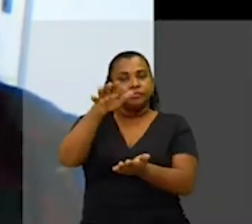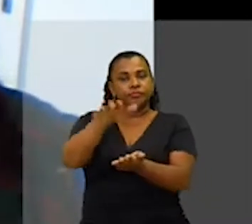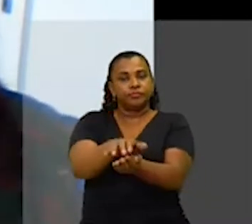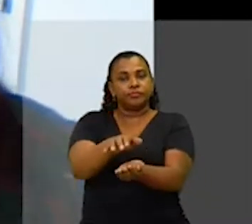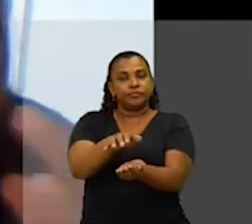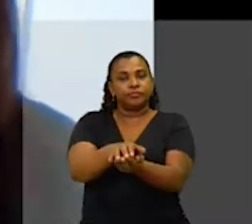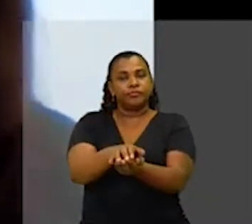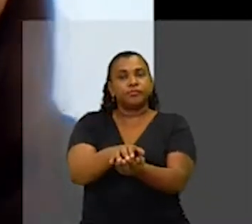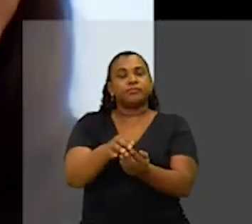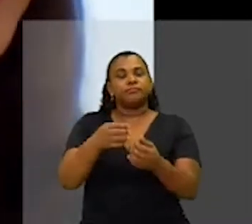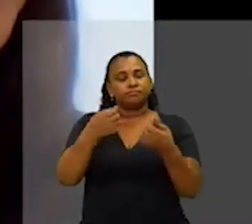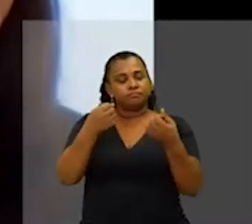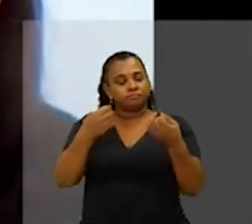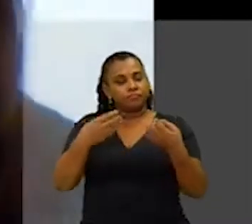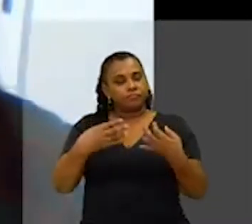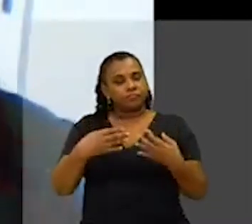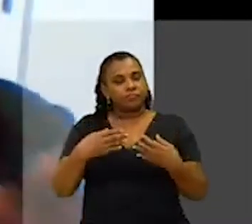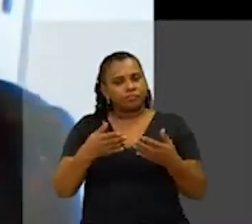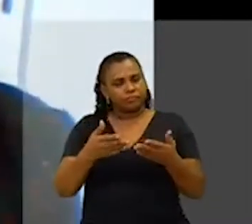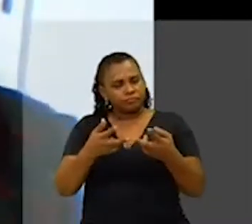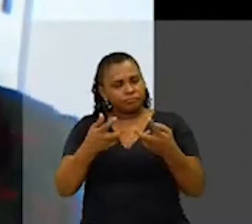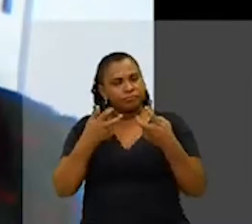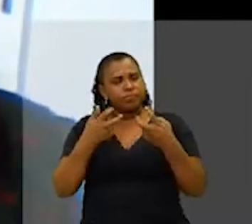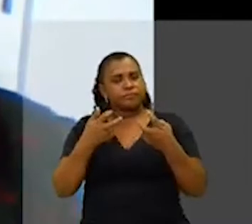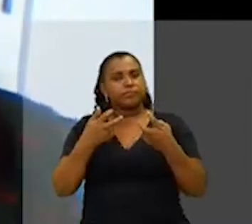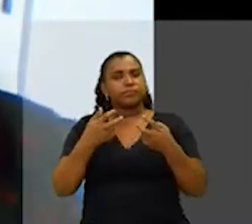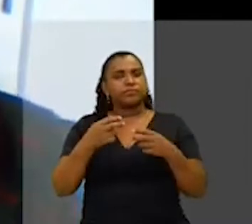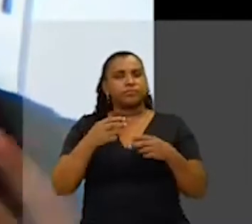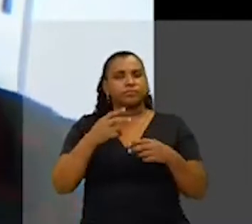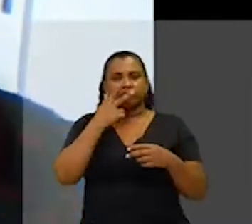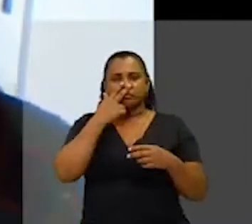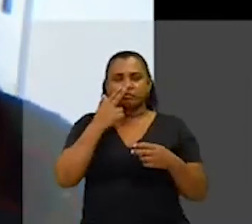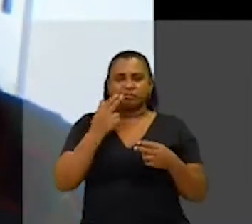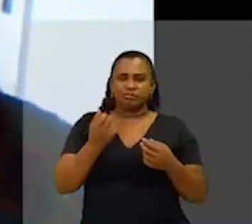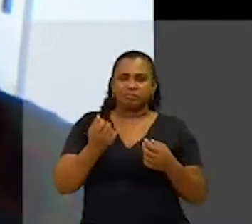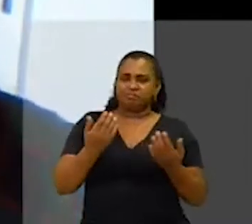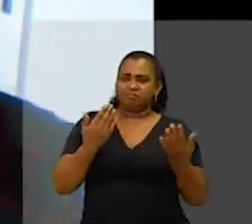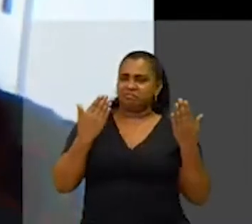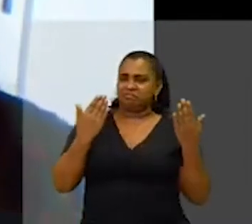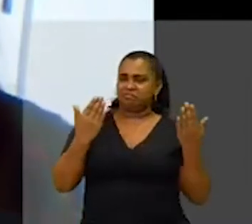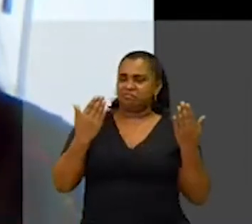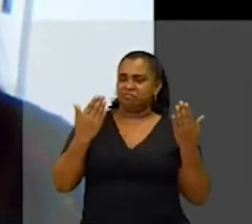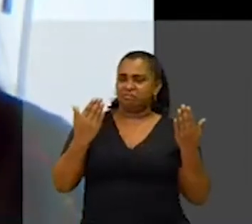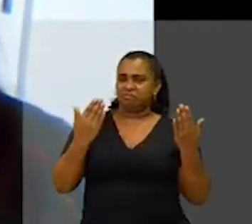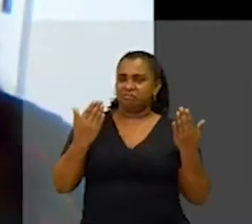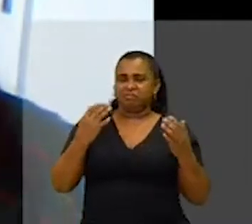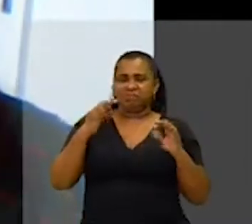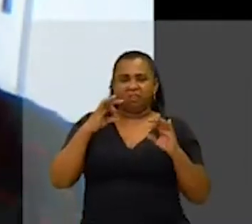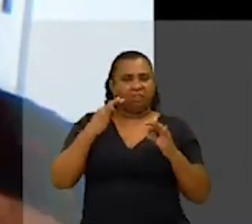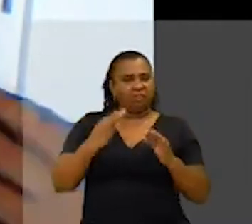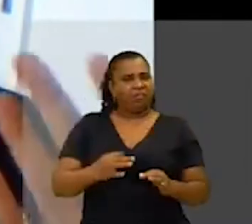um relevo Generoso para gente essas incertezas que a gente tem conversado ao longo desse ano